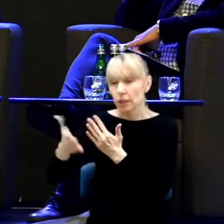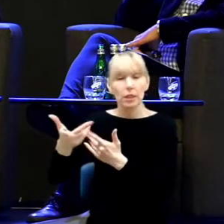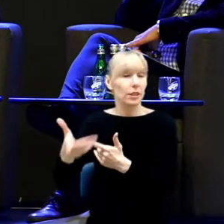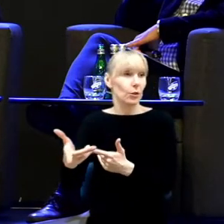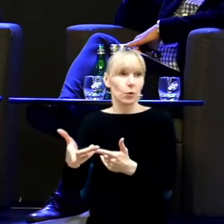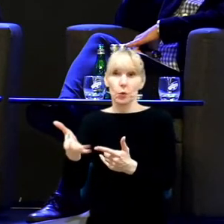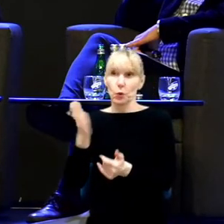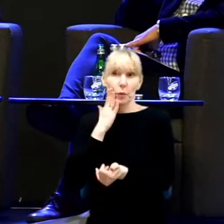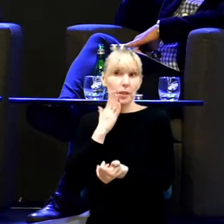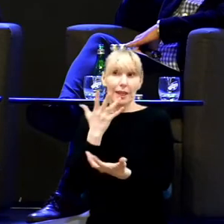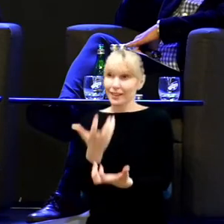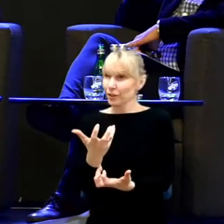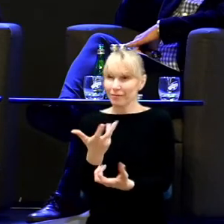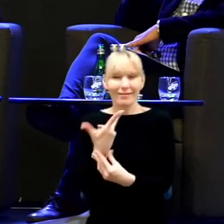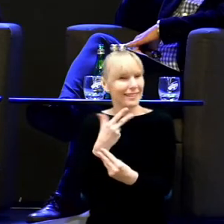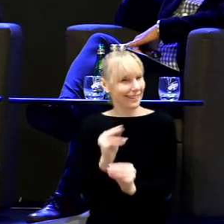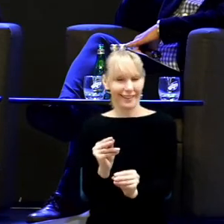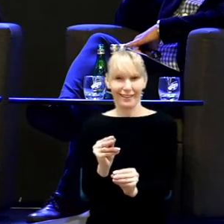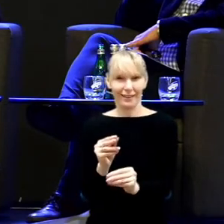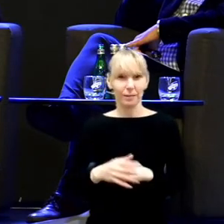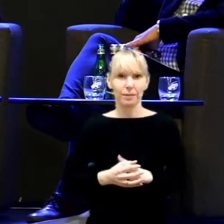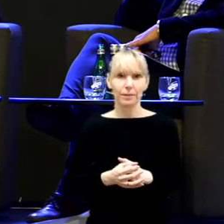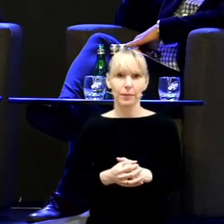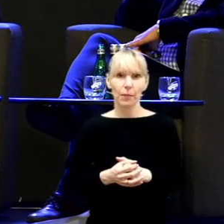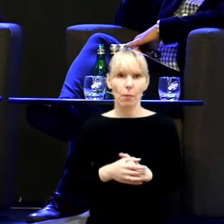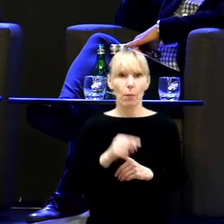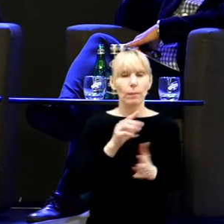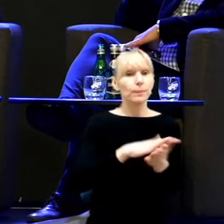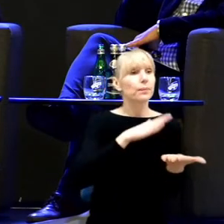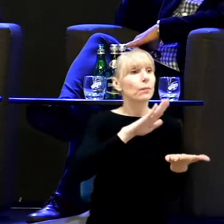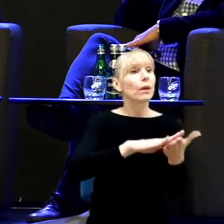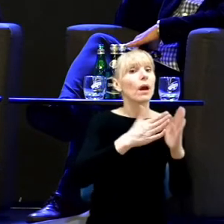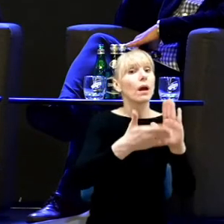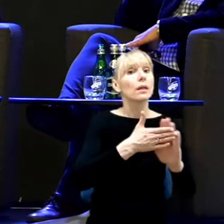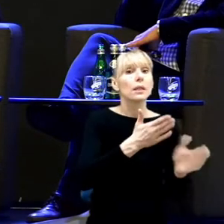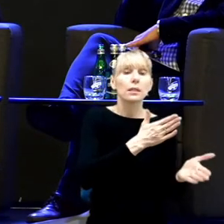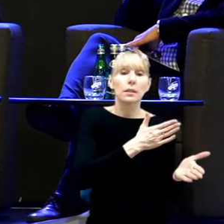został rozregulowany w sferze najmu i czynszu.